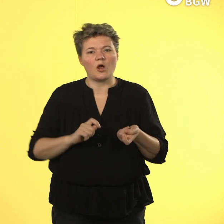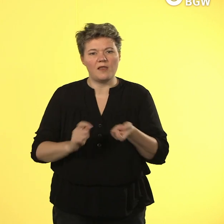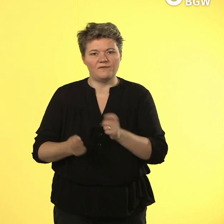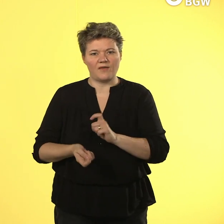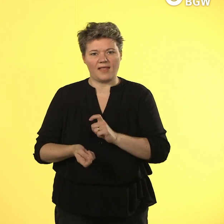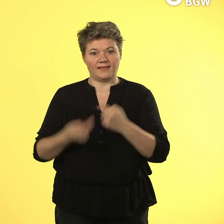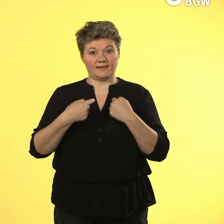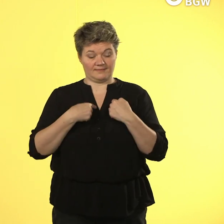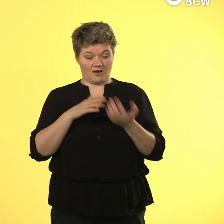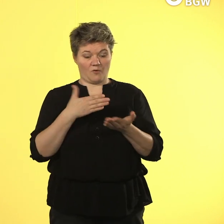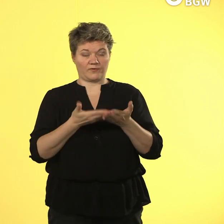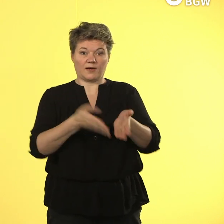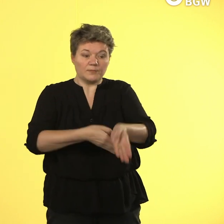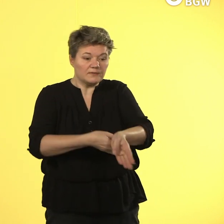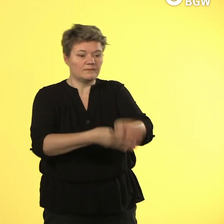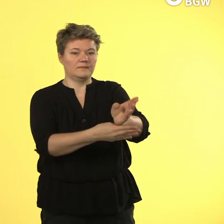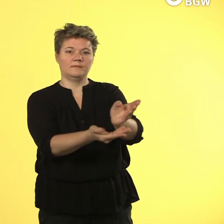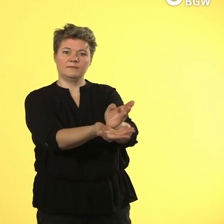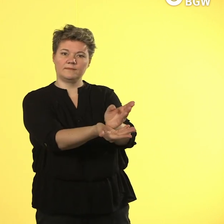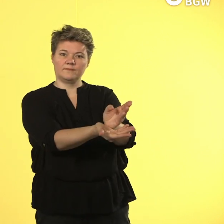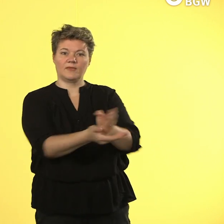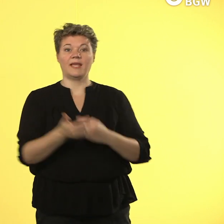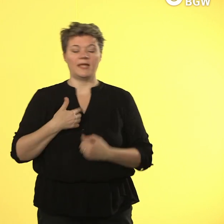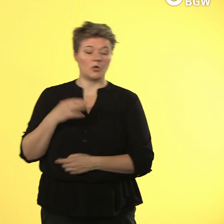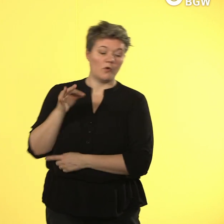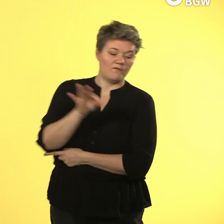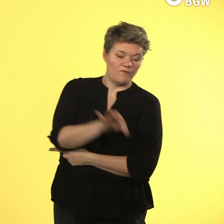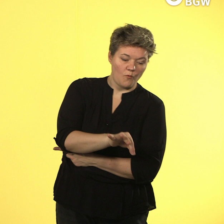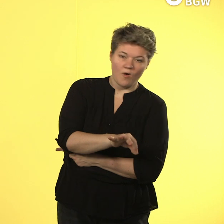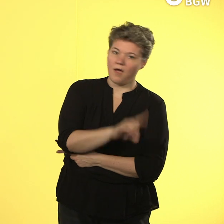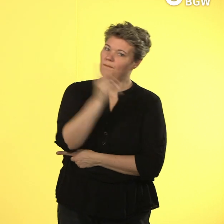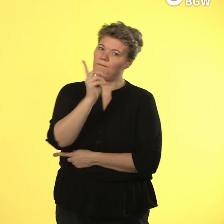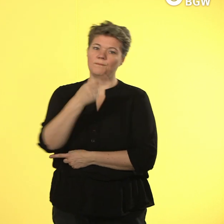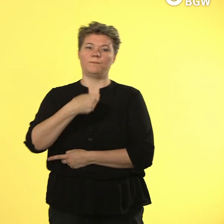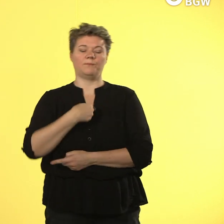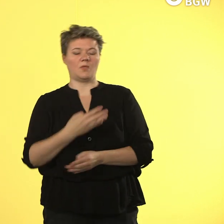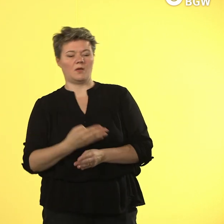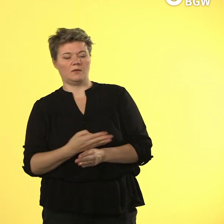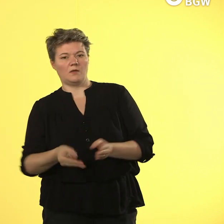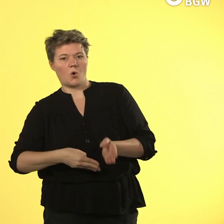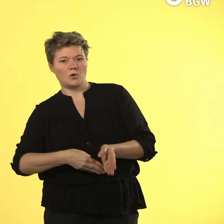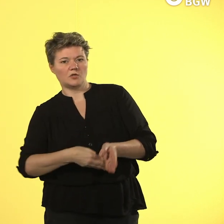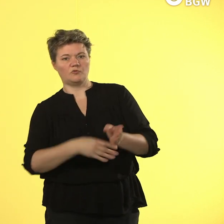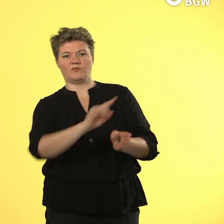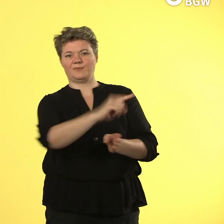hin zu assistierenden Entscheidungen. Und das ist insbesondere bei Menschen mit herausfordernden Verhaltensweisen nicht so leicht.